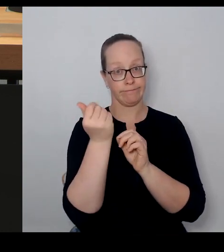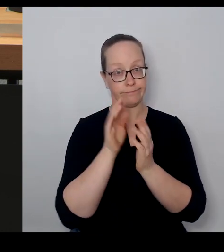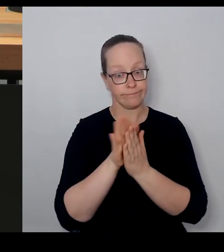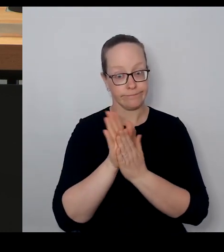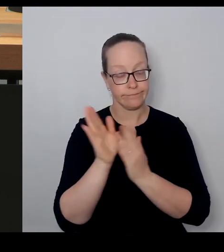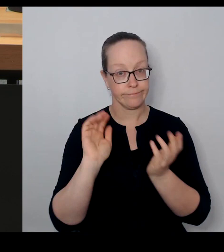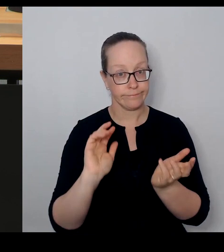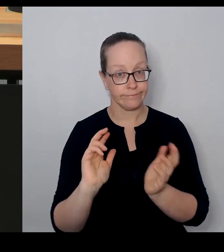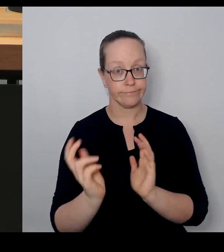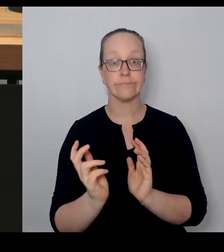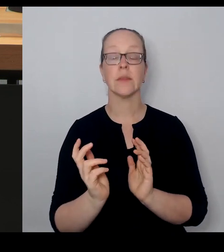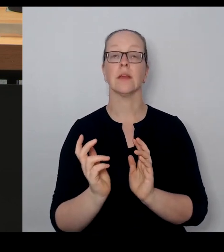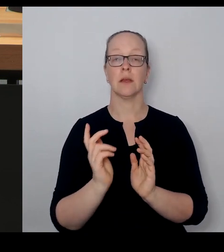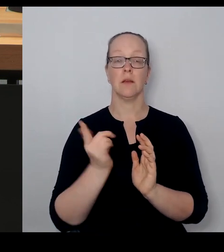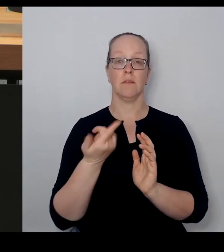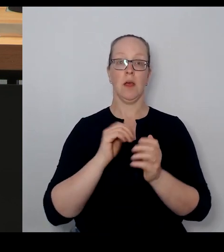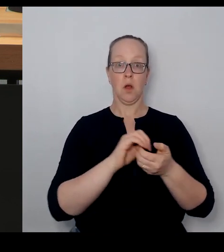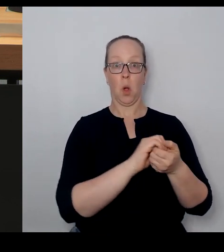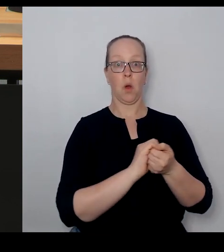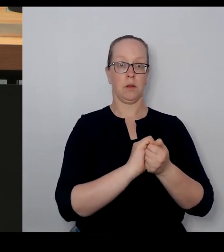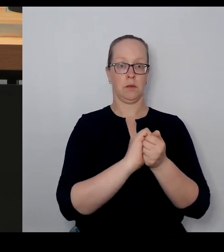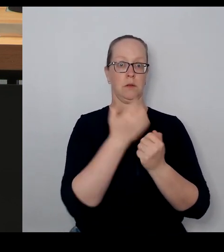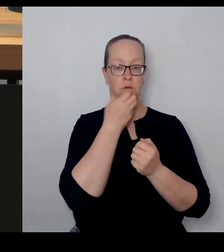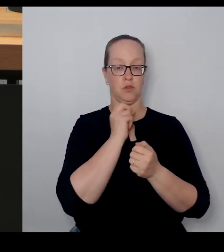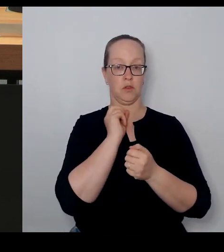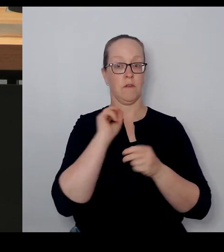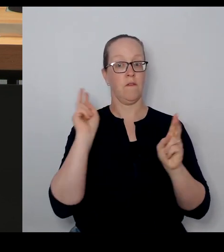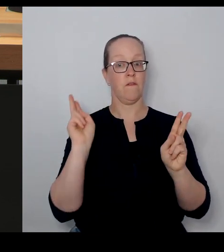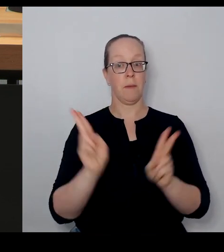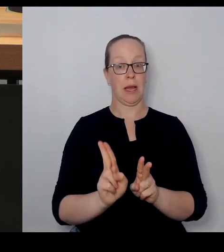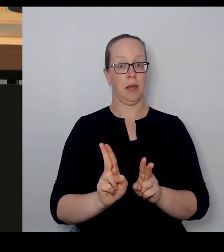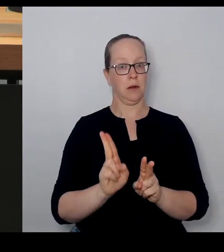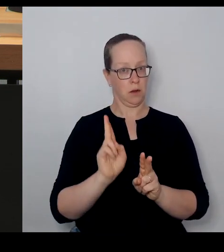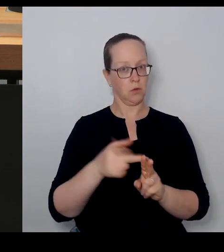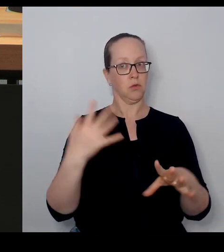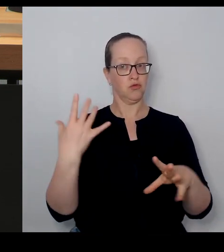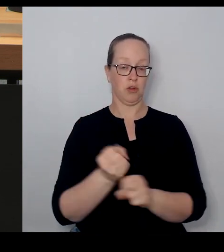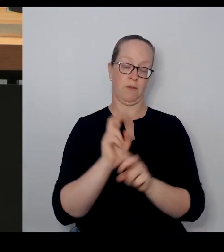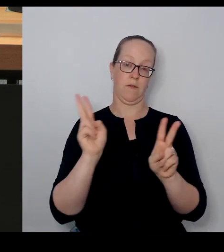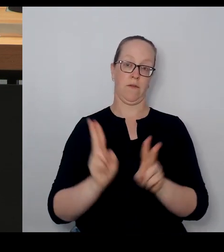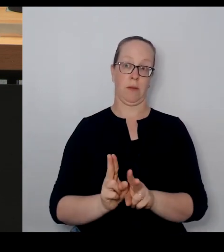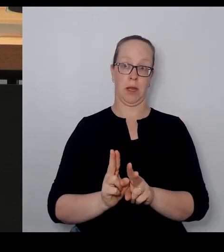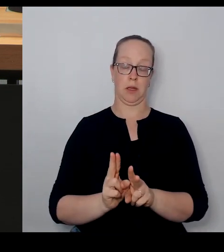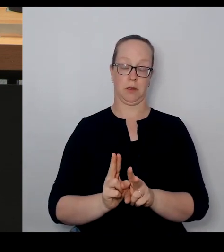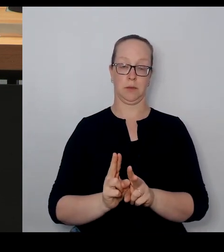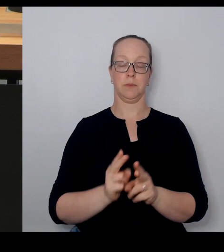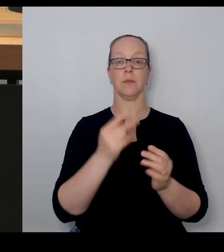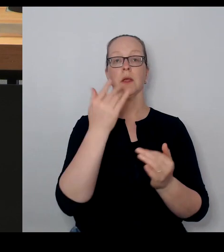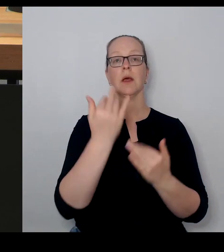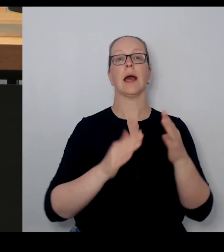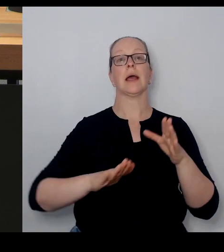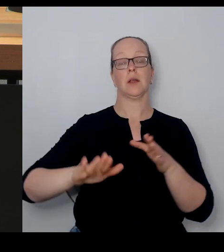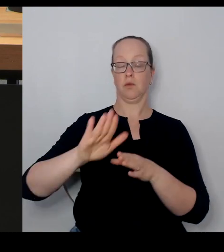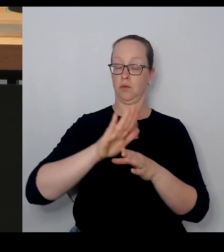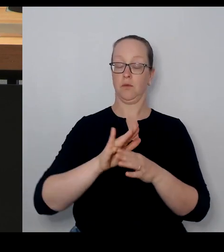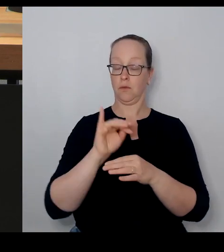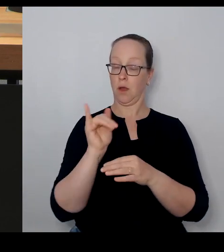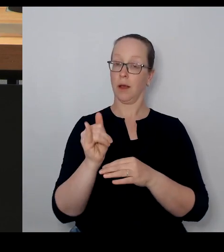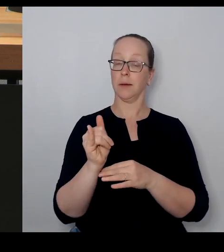Der Rechnungshof beschreibt richtigerweise die Heranziehung von Rücklagen im aktuellen Haushalt. Und ich sage Ihnen Das war wichtig und richtig und insbesondere notwendig, um